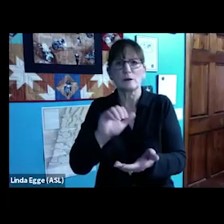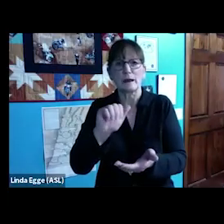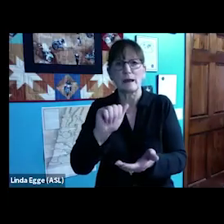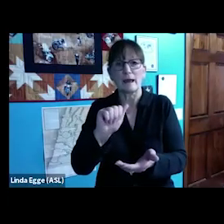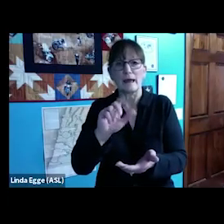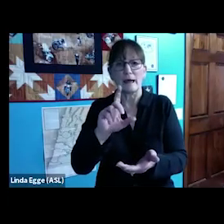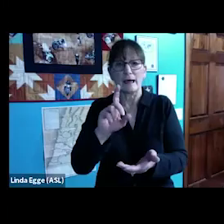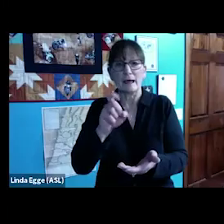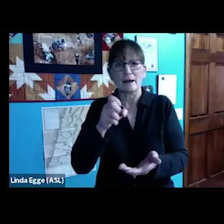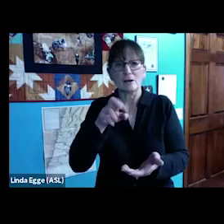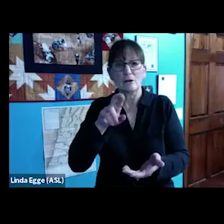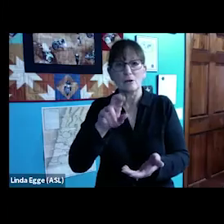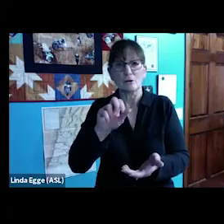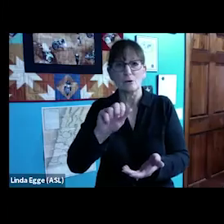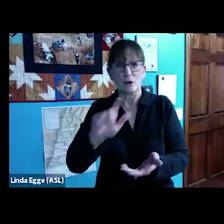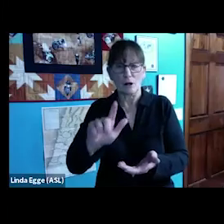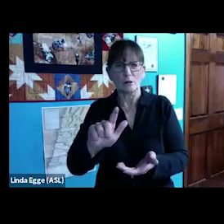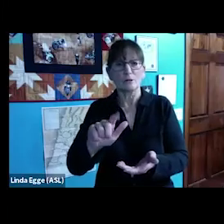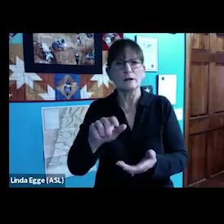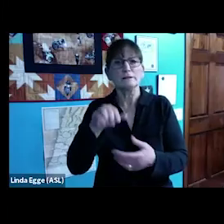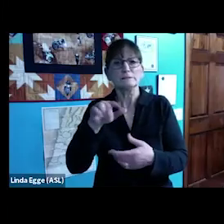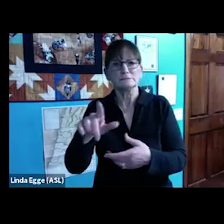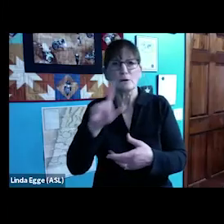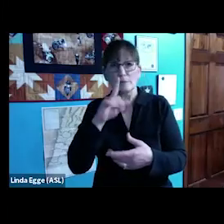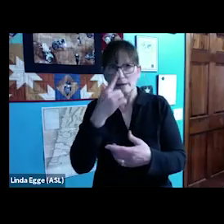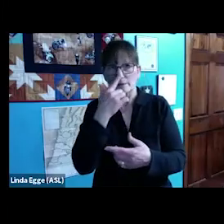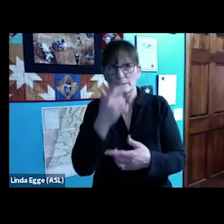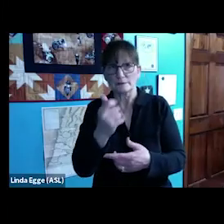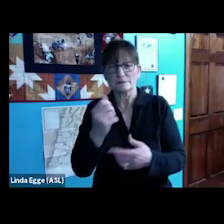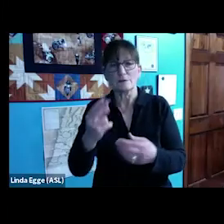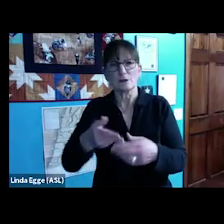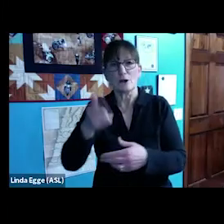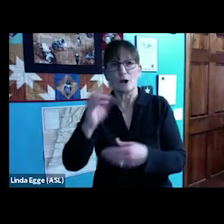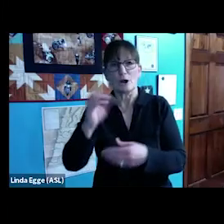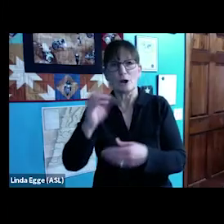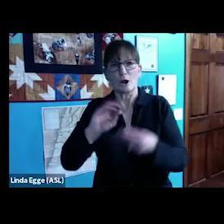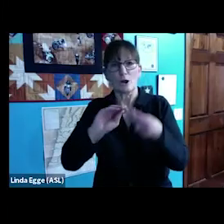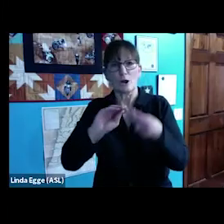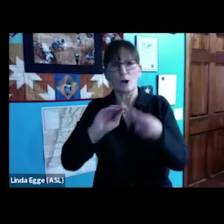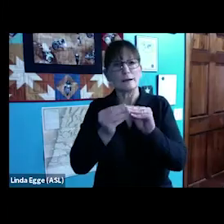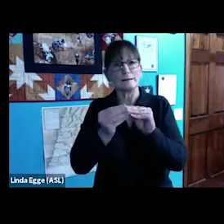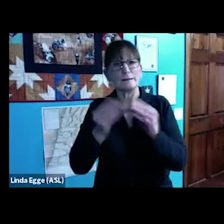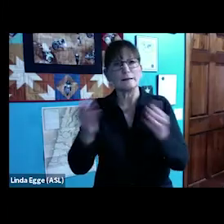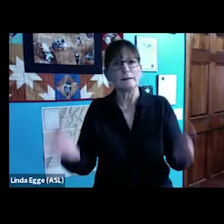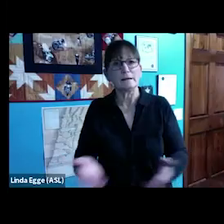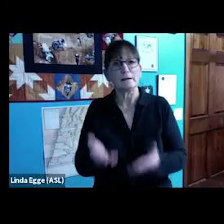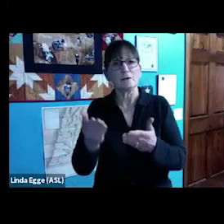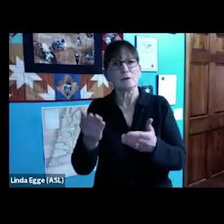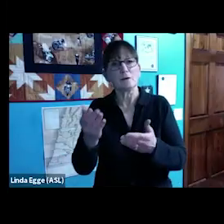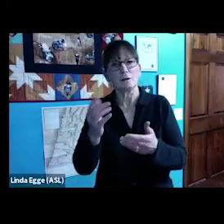sino que también lo uso para recordatorios para notificar a la Seguridad Social que voy a enviar algo pronto